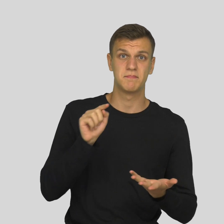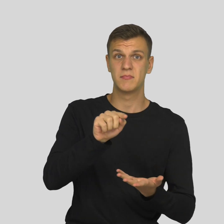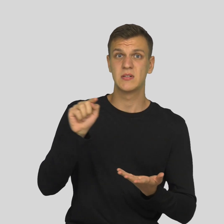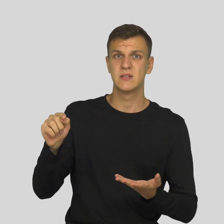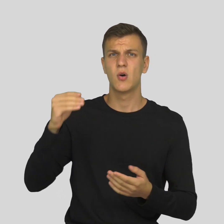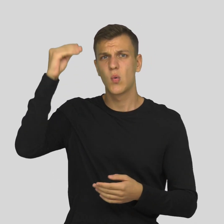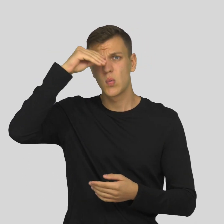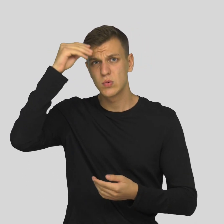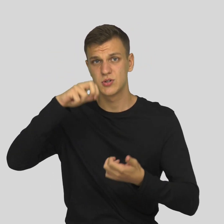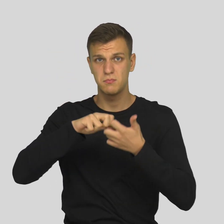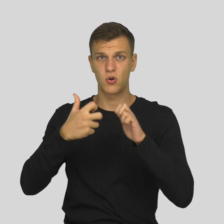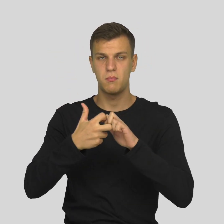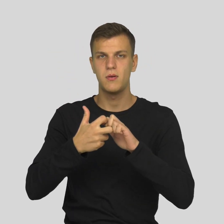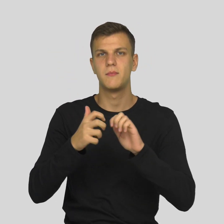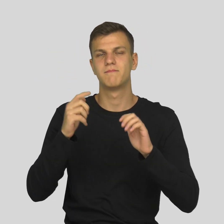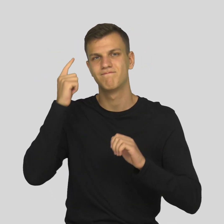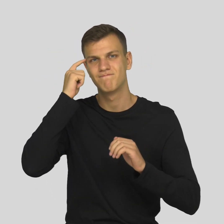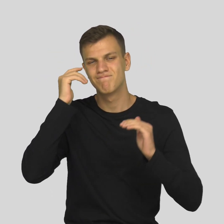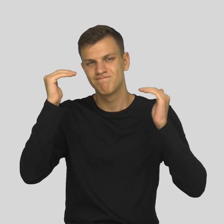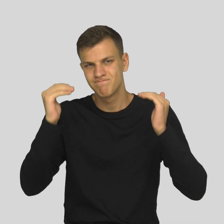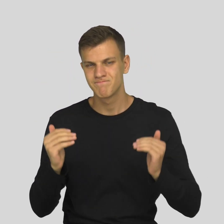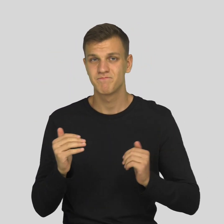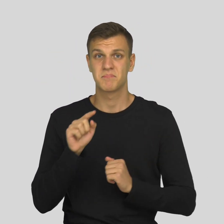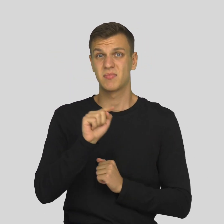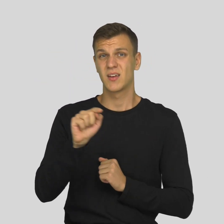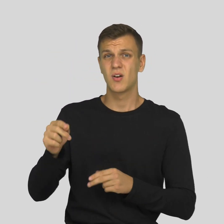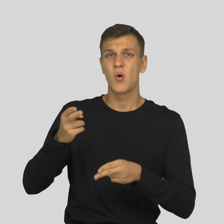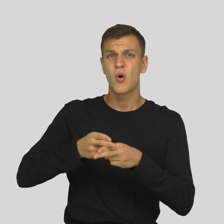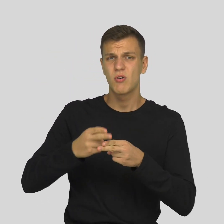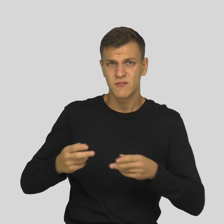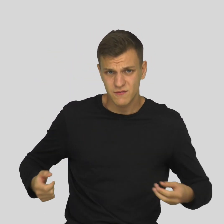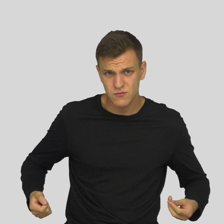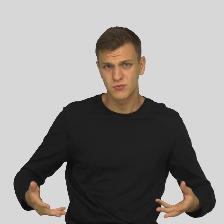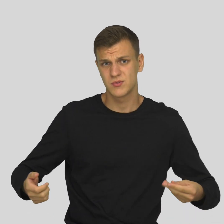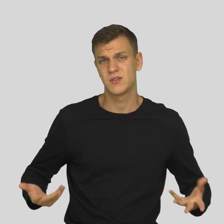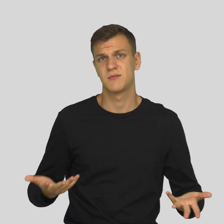osób mających trudności w uczeniu się, osób z ograniczeniami kognitywnymi, niepełnosprawnych ruchowo,